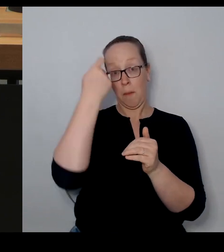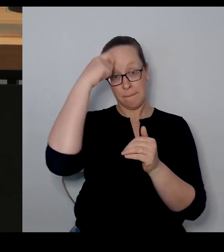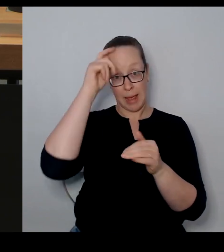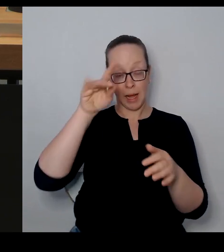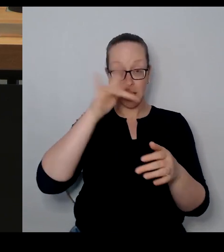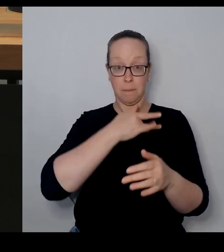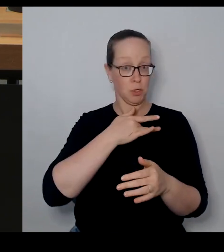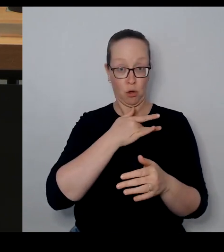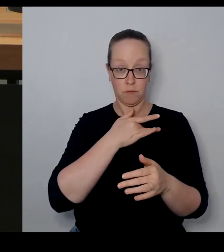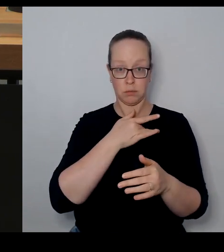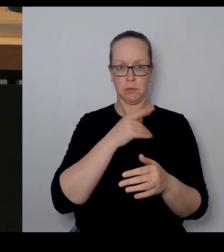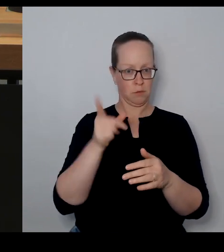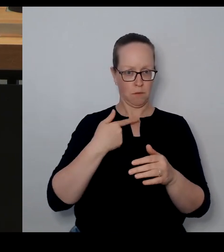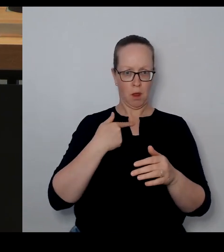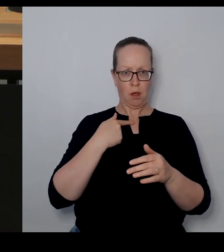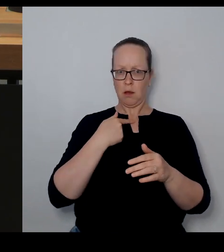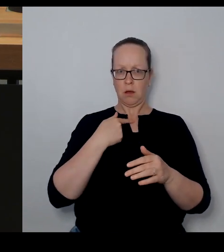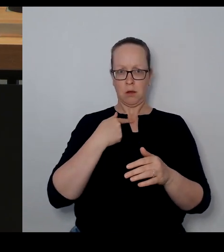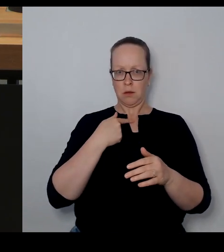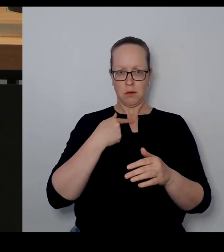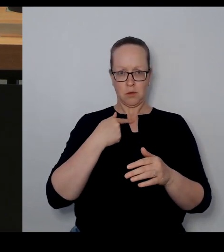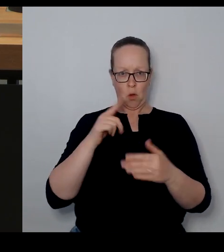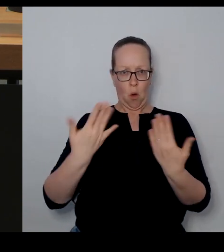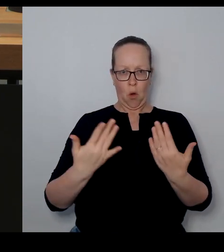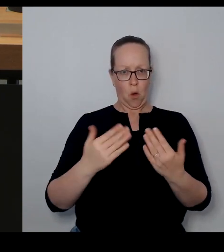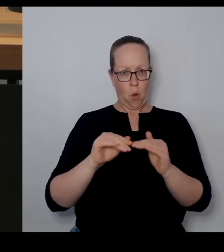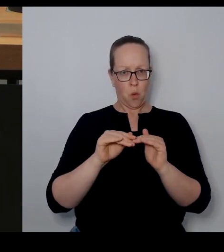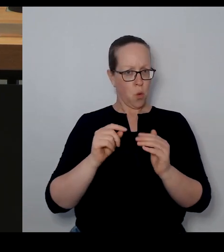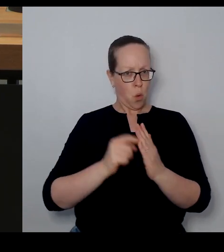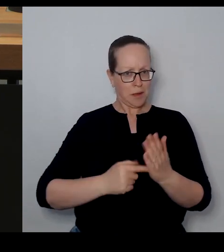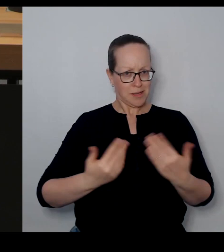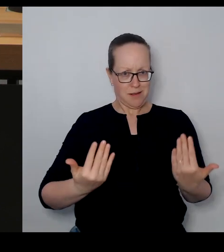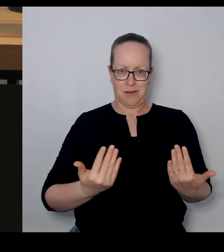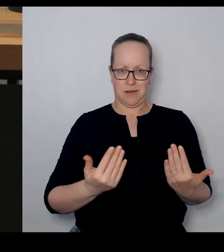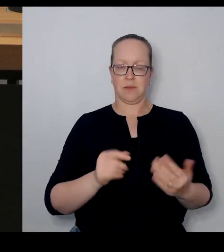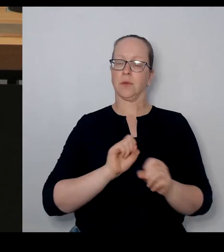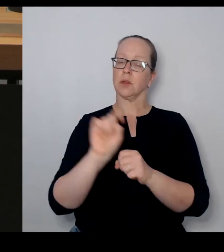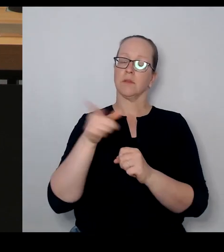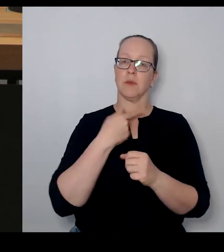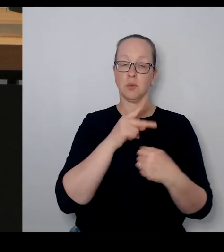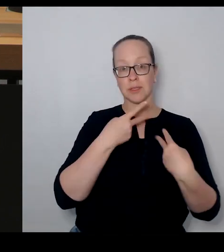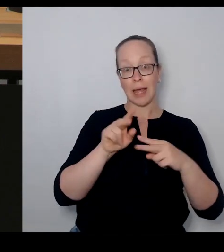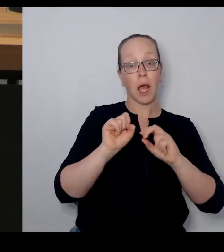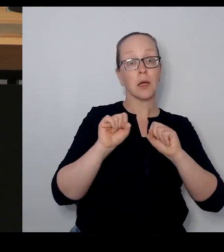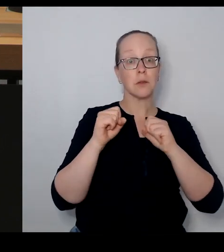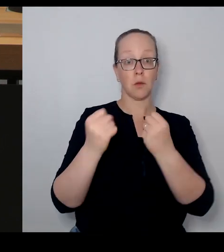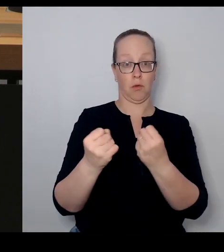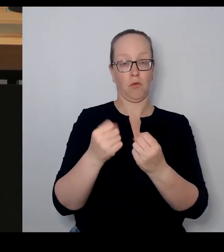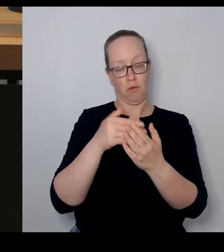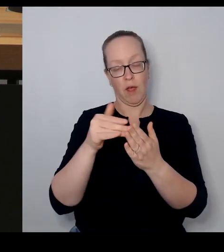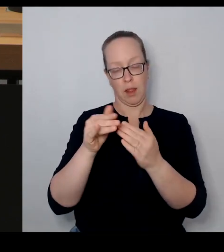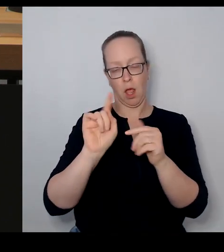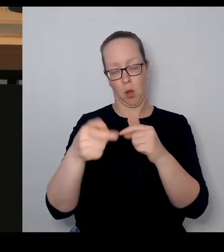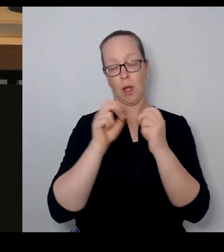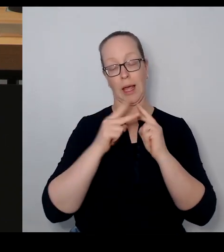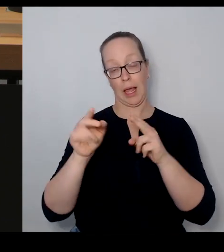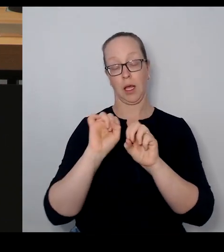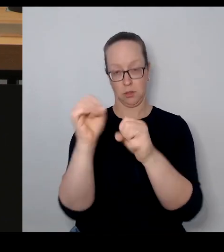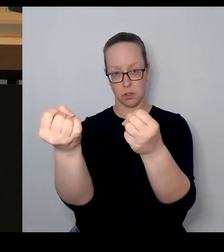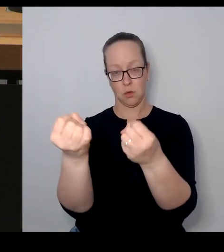Aber wir mussten dennoch darauf reagieren und wir reagieren weiterhin darauf. Die anderen Landeshaushalte in der Bundesrepublik sowie auch der